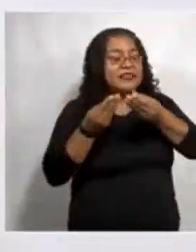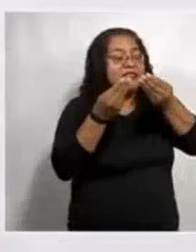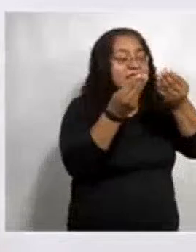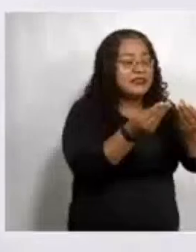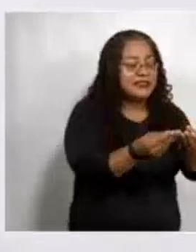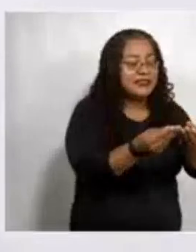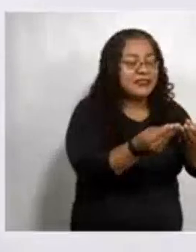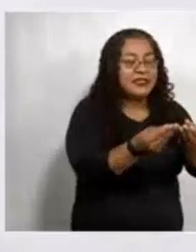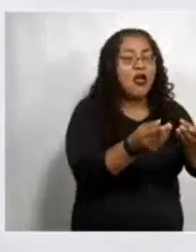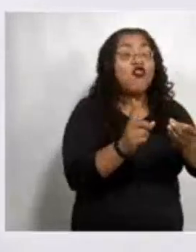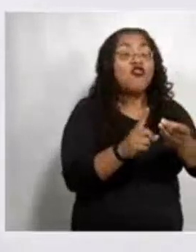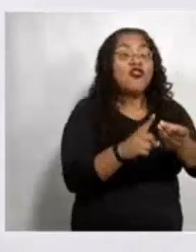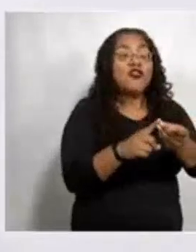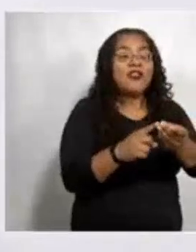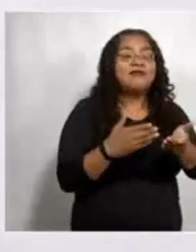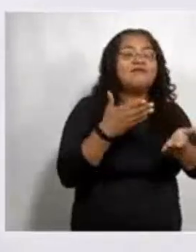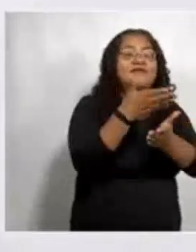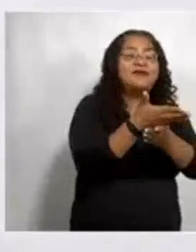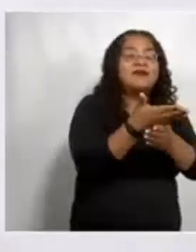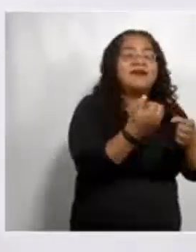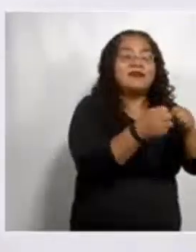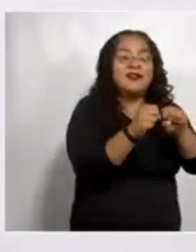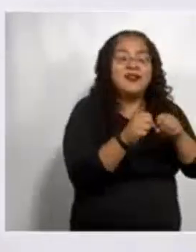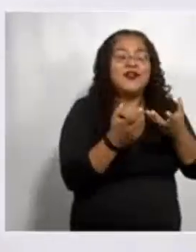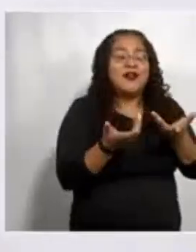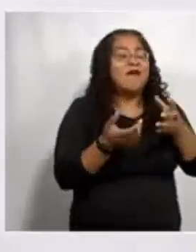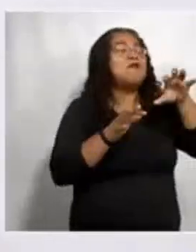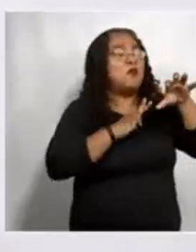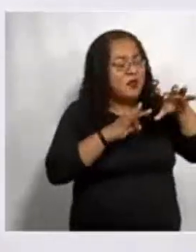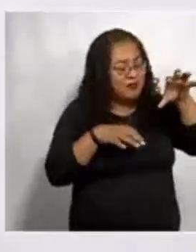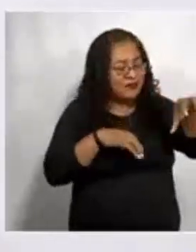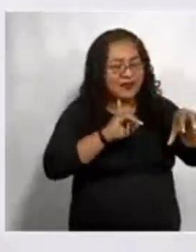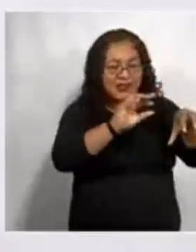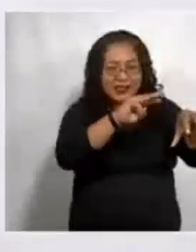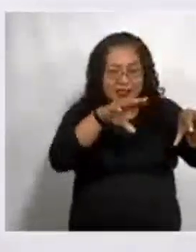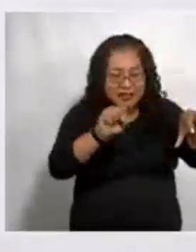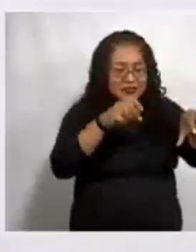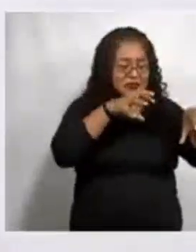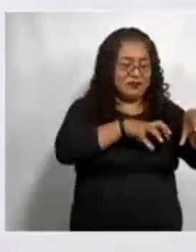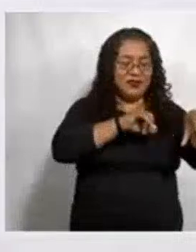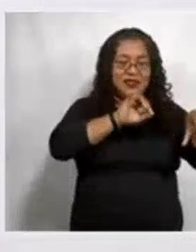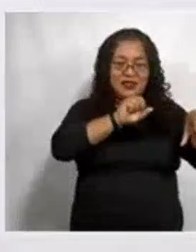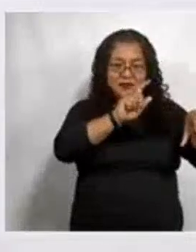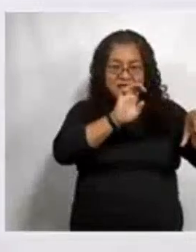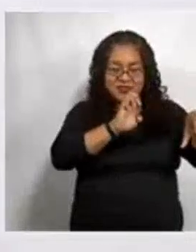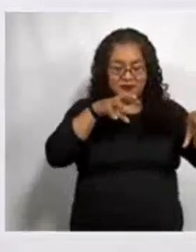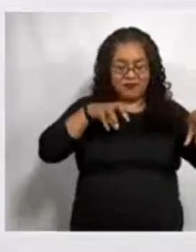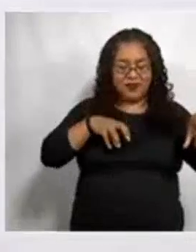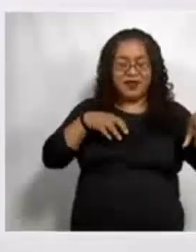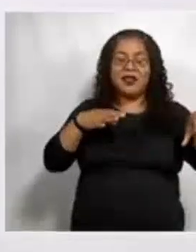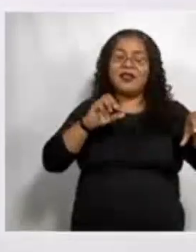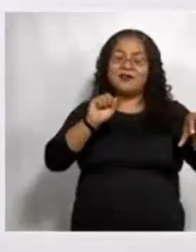instituciones públicas para que cuando el adulto mayor llegue al hospital, al centro de salud,